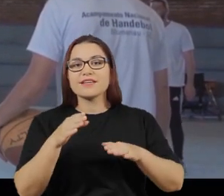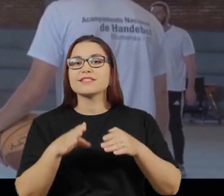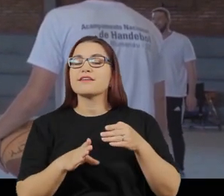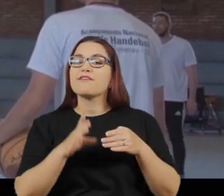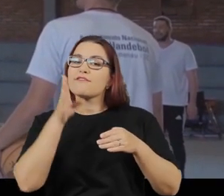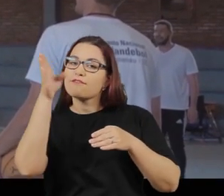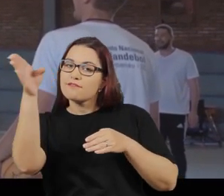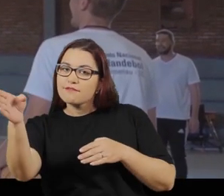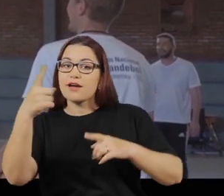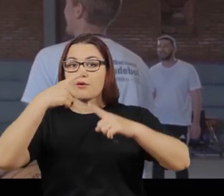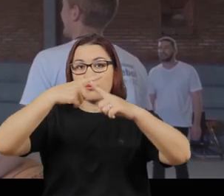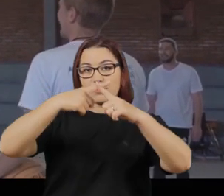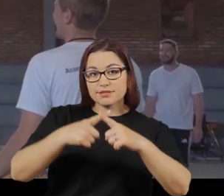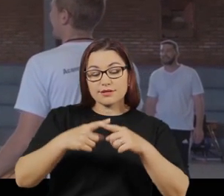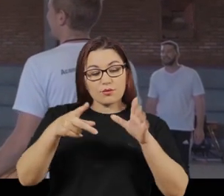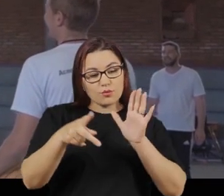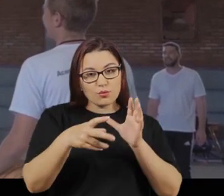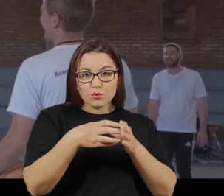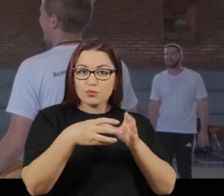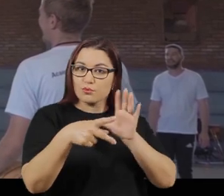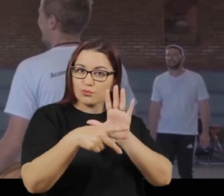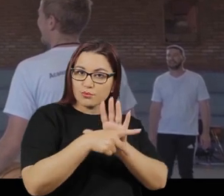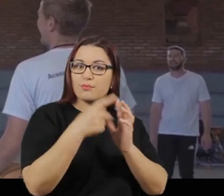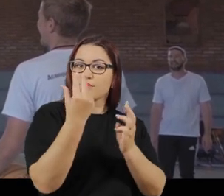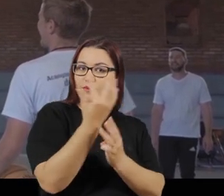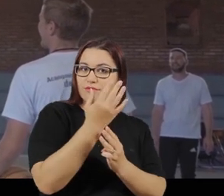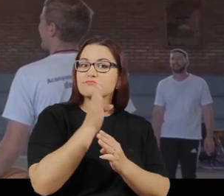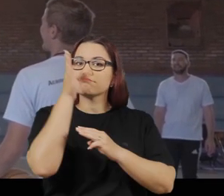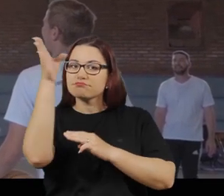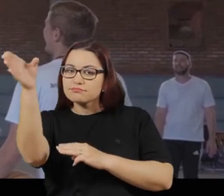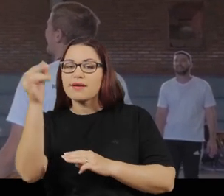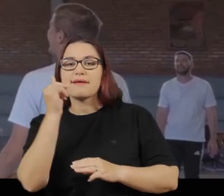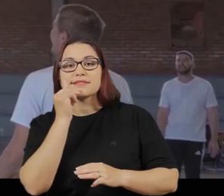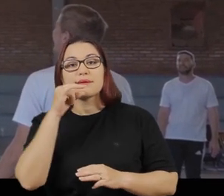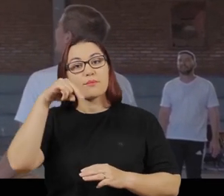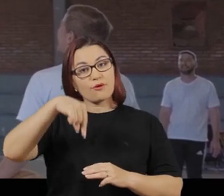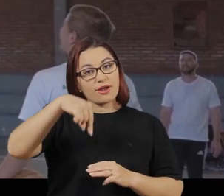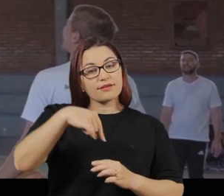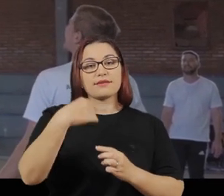e representam a Universidade. O grupo do basquete tem a equipe,